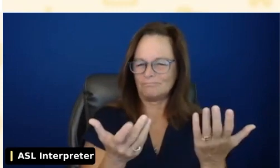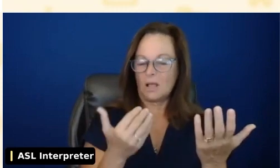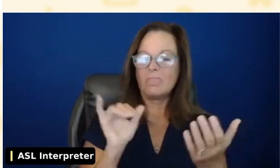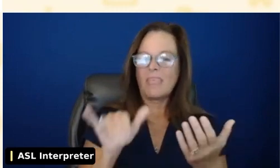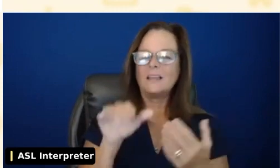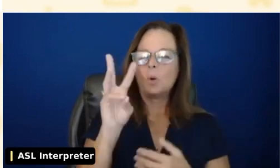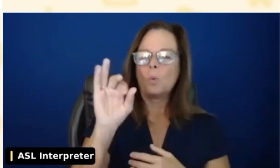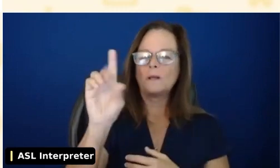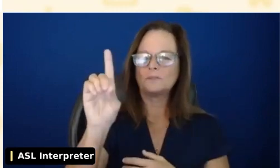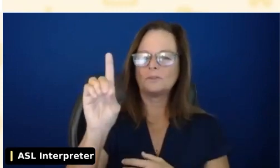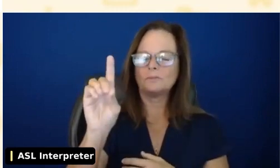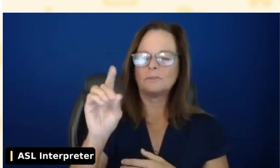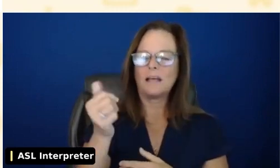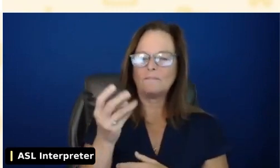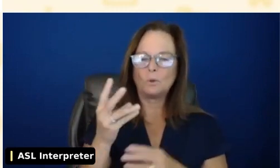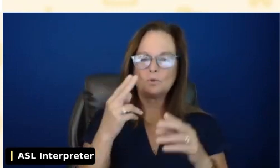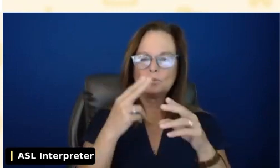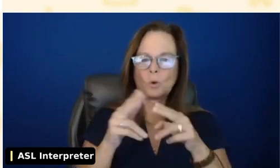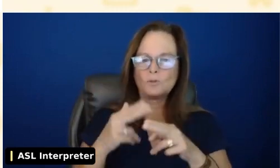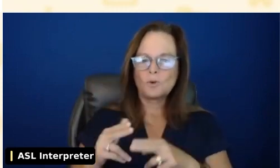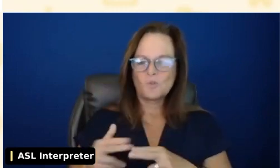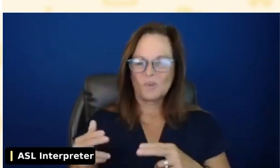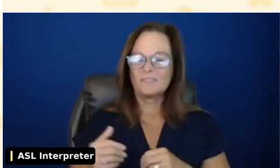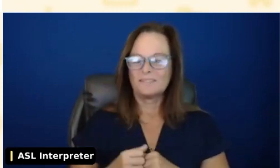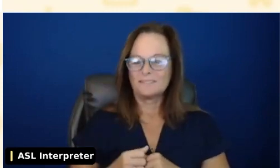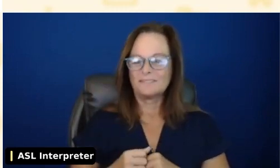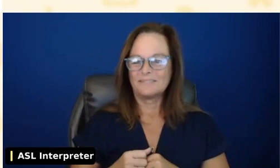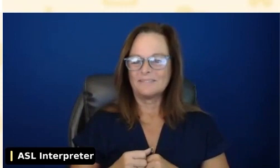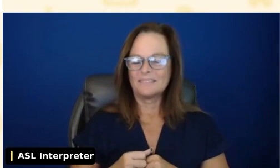que te ofrece algunos atajos para lo que obviamente necesitas ayuda.